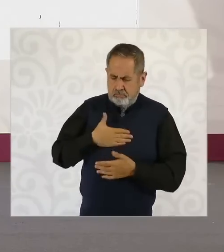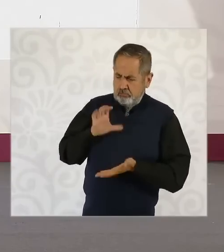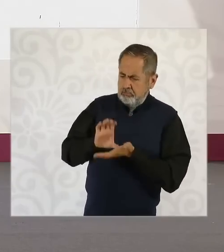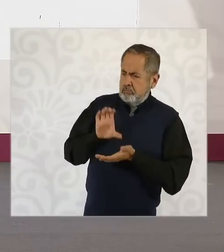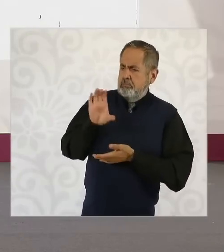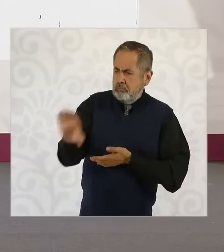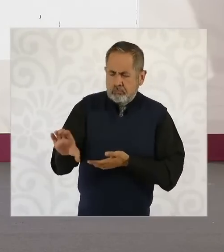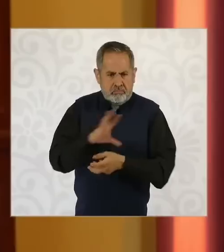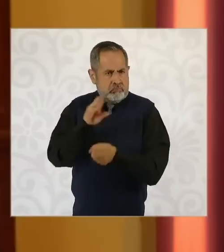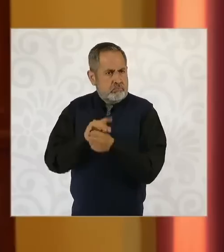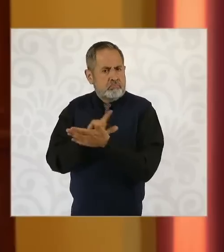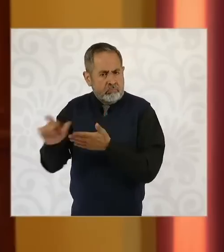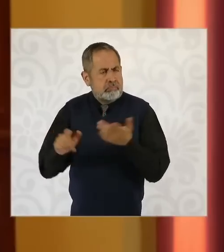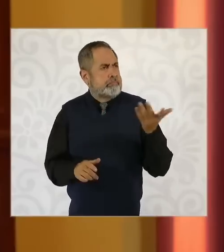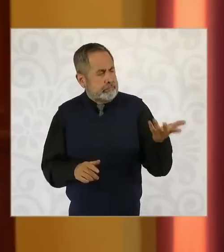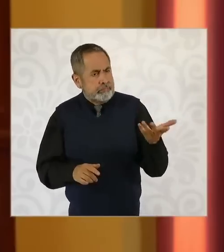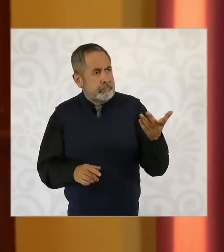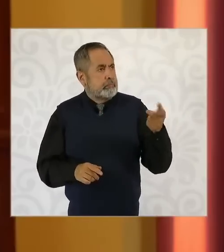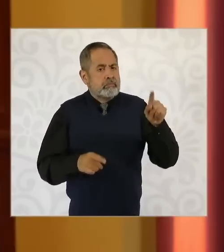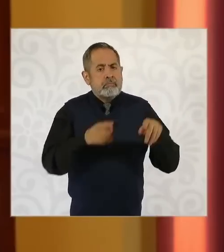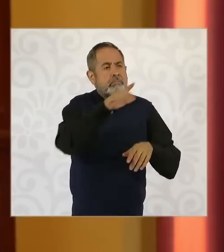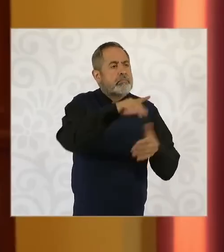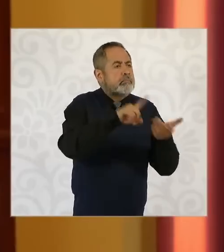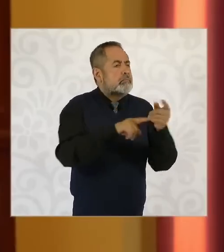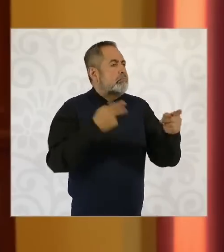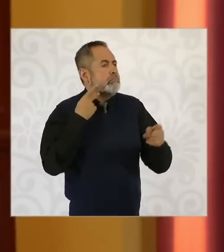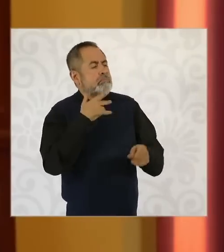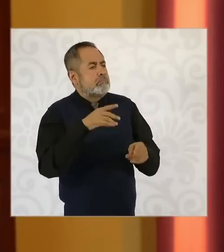en muchos casos imposibilitado por acceder a las políticas sociales a ver si vamos al